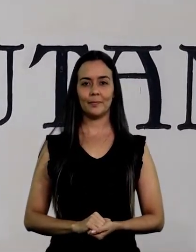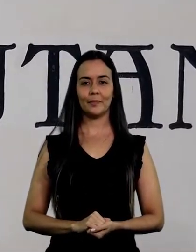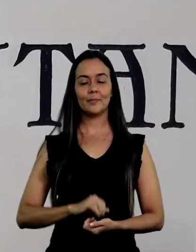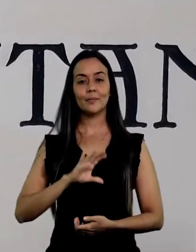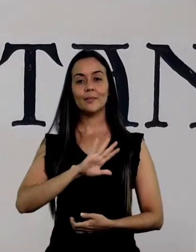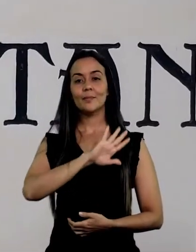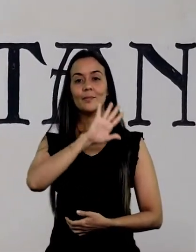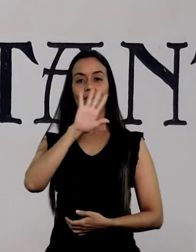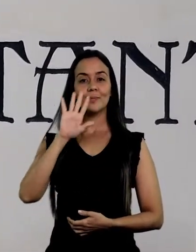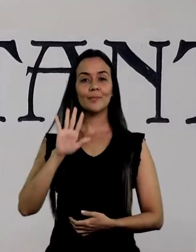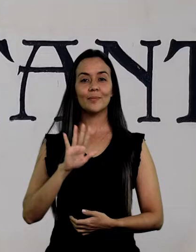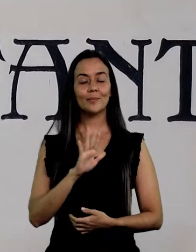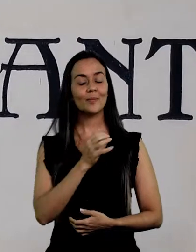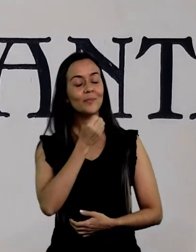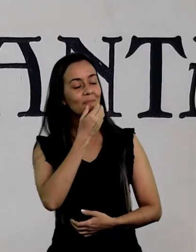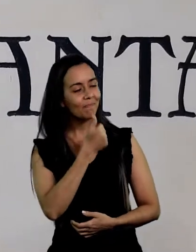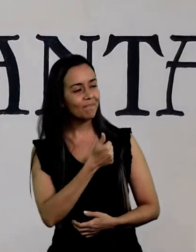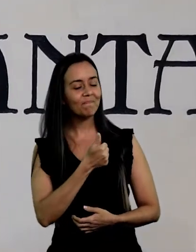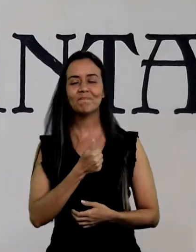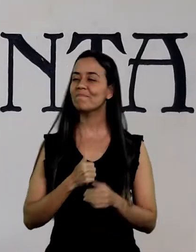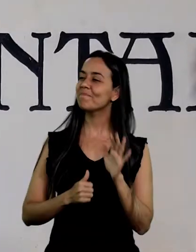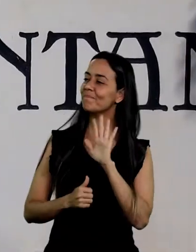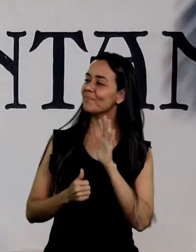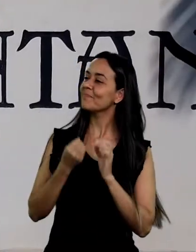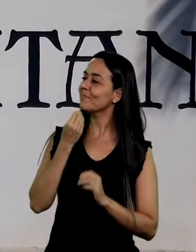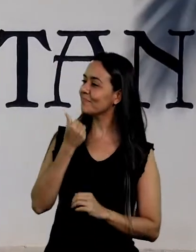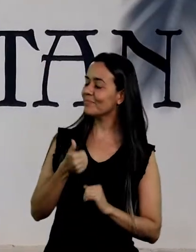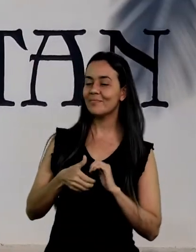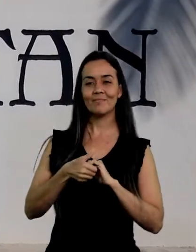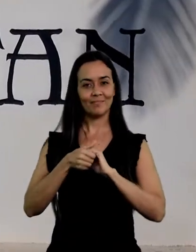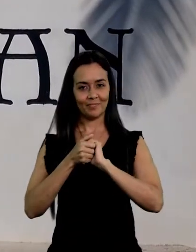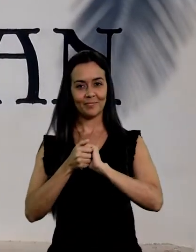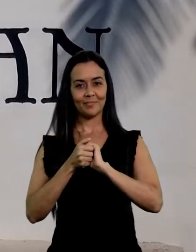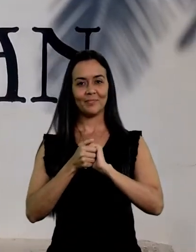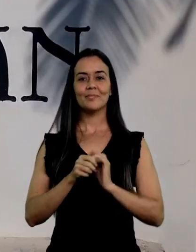Oi Alexandre. Oi Natália, tudo bom? E aí, tudo bem? Tudo bem.